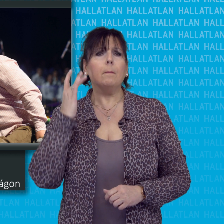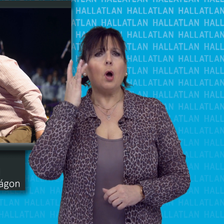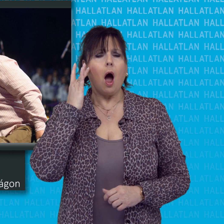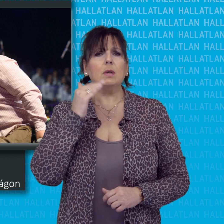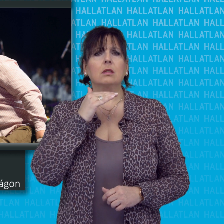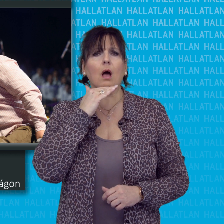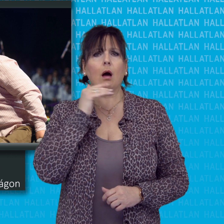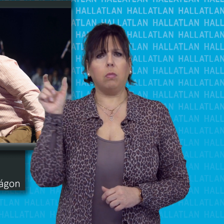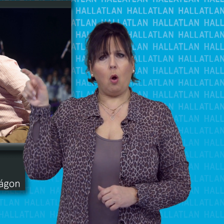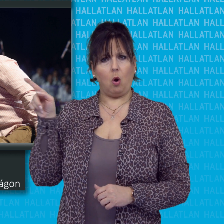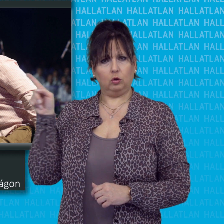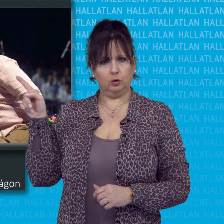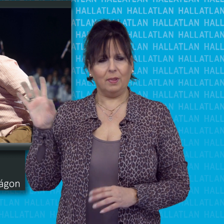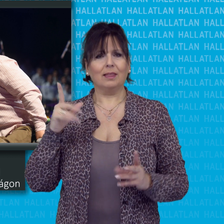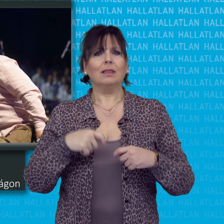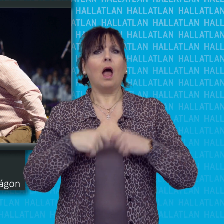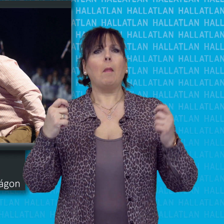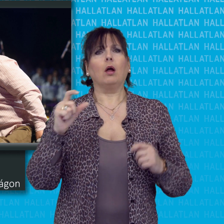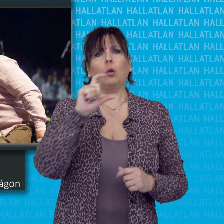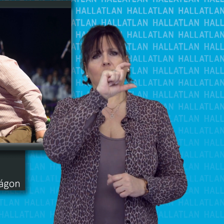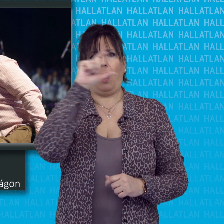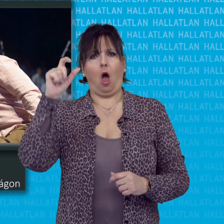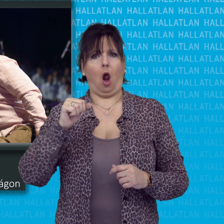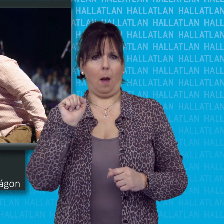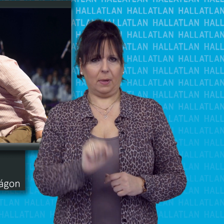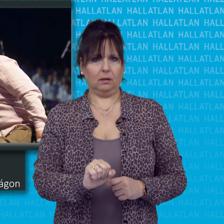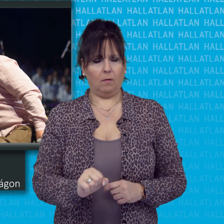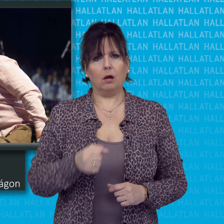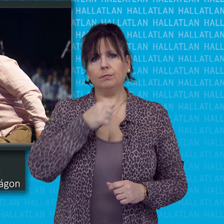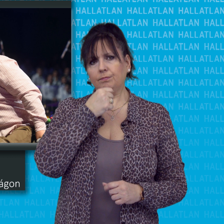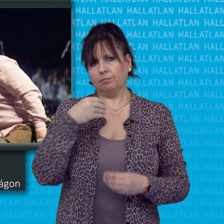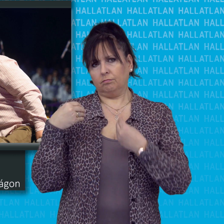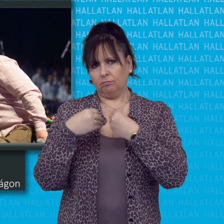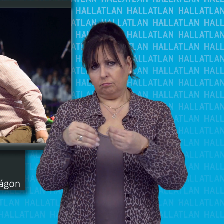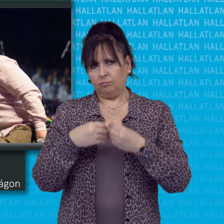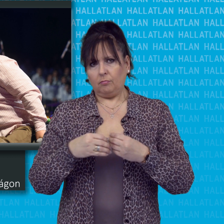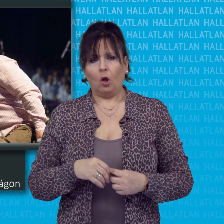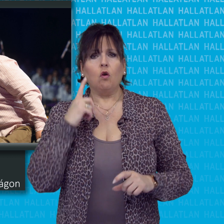Papp Szabolcs, a Nem Adom Fel Alapítvány szóvivője, aki kifejtette,